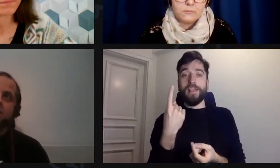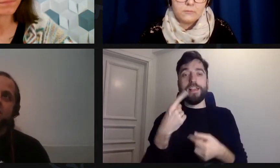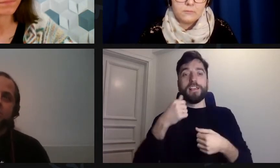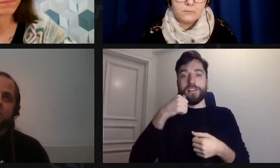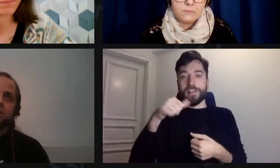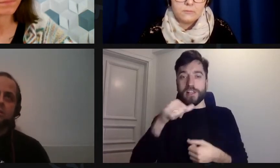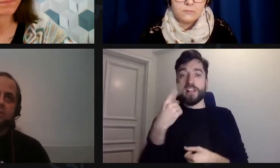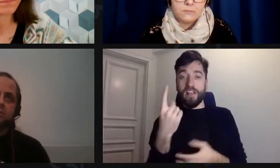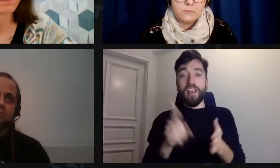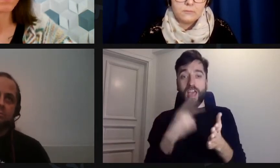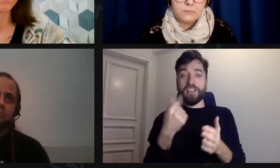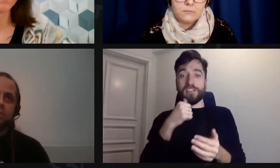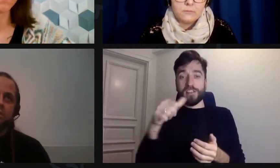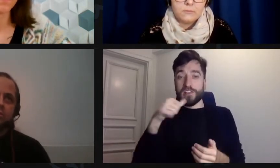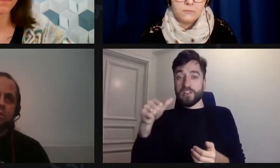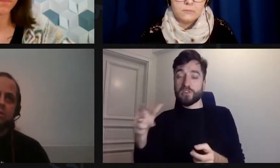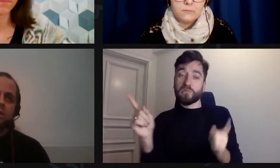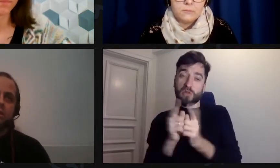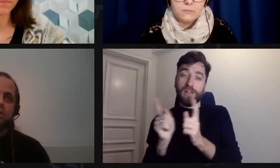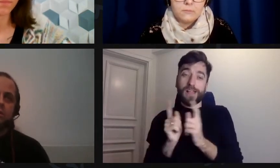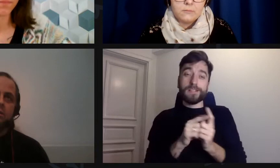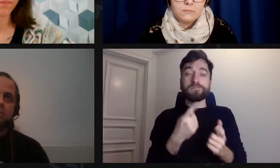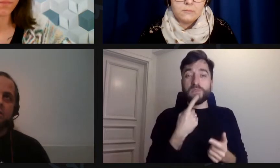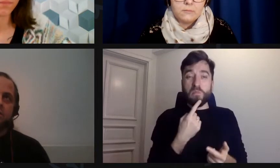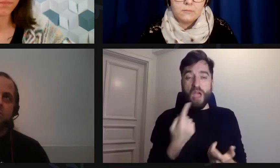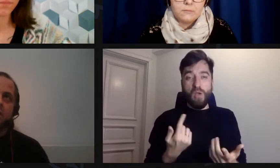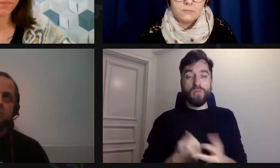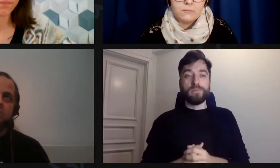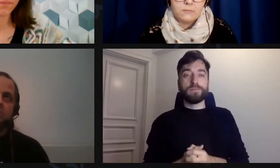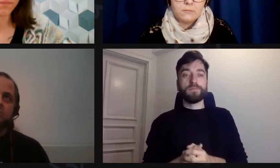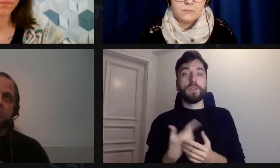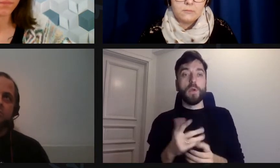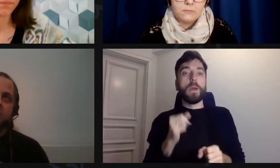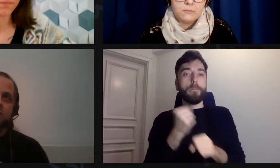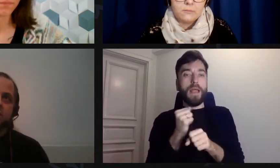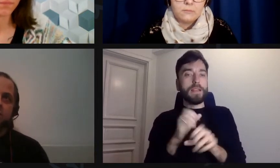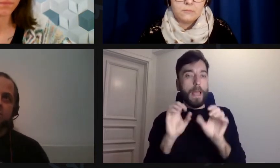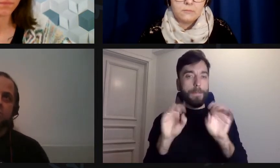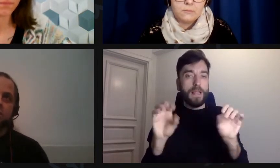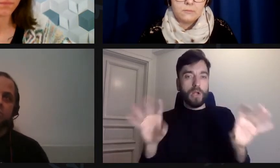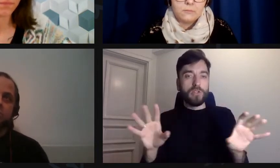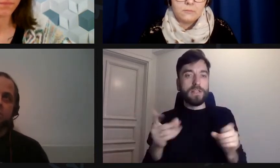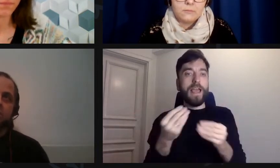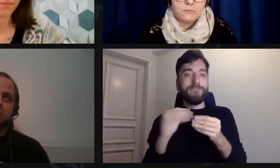W pracy pedagogicznej najwięcej mamy w projektach,